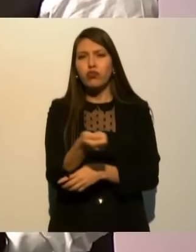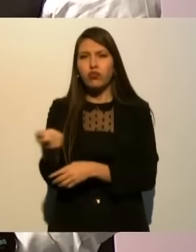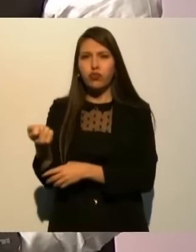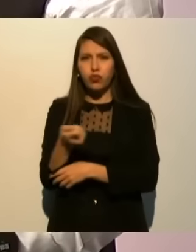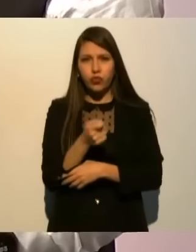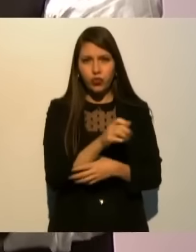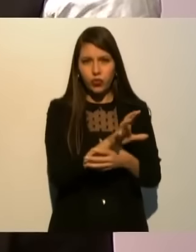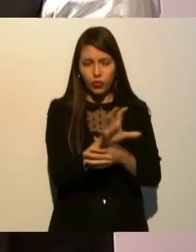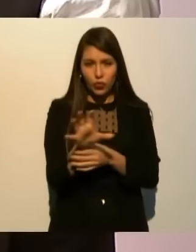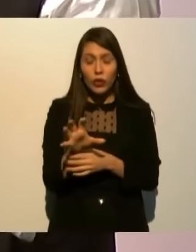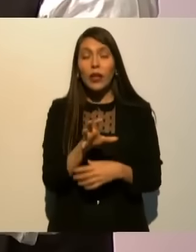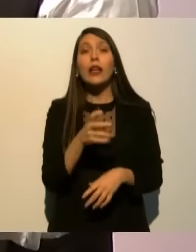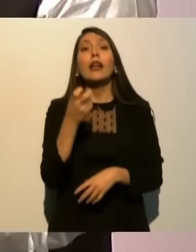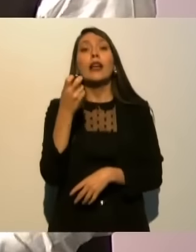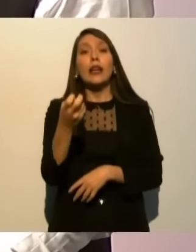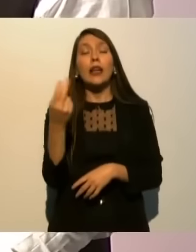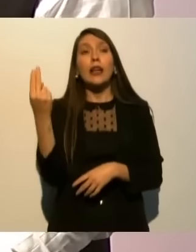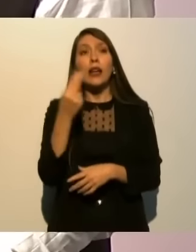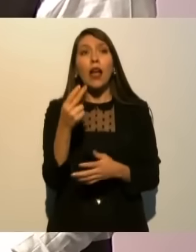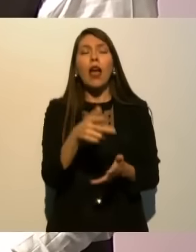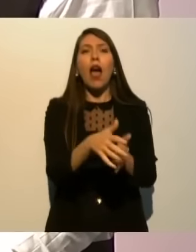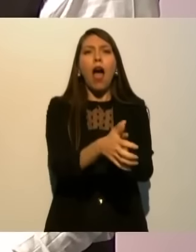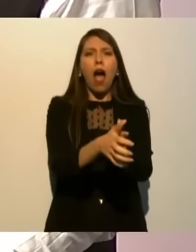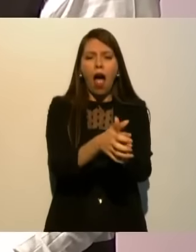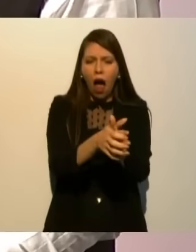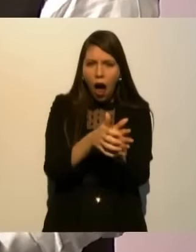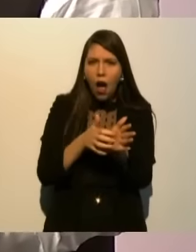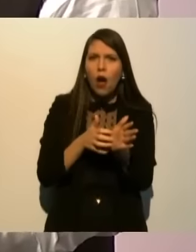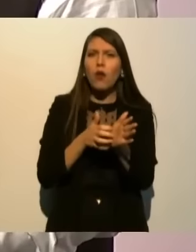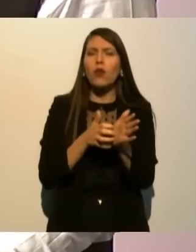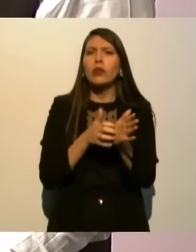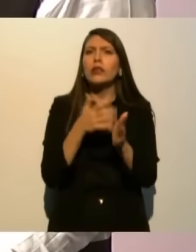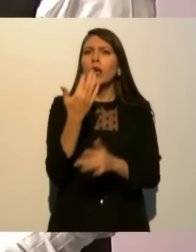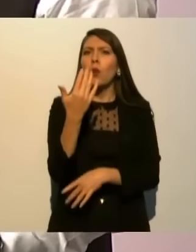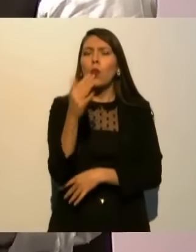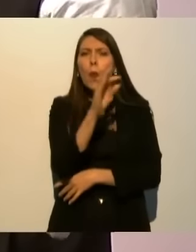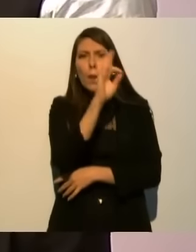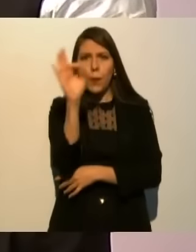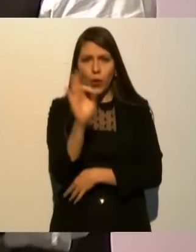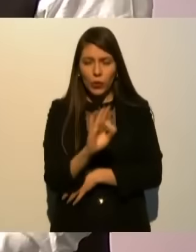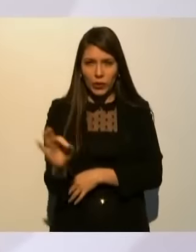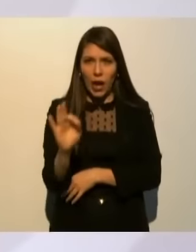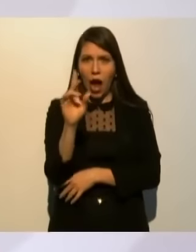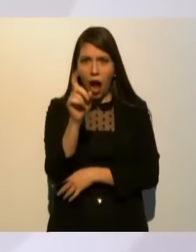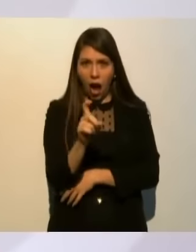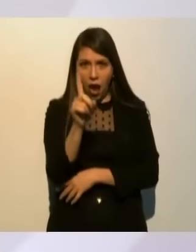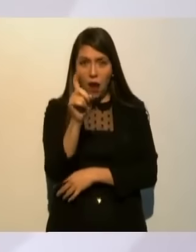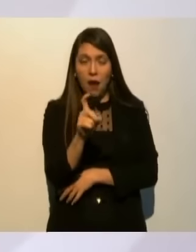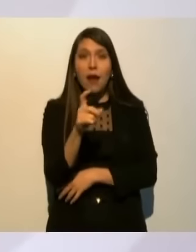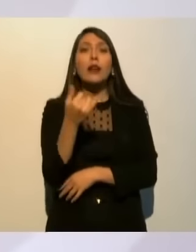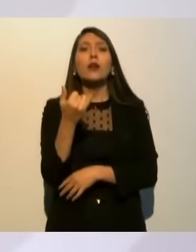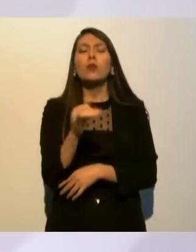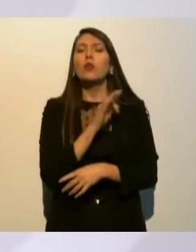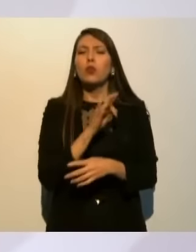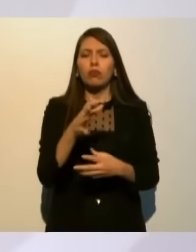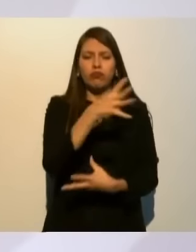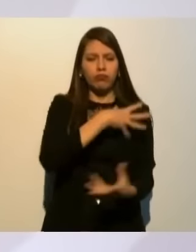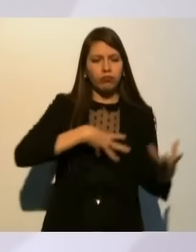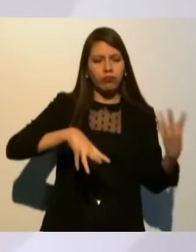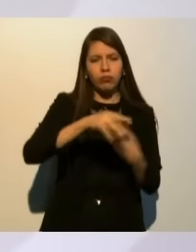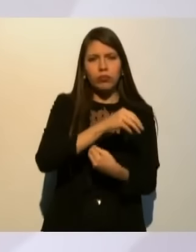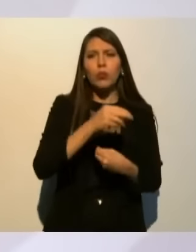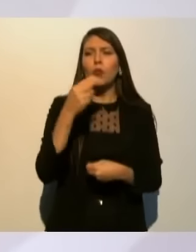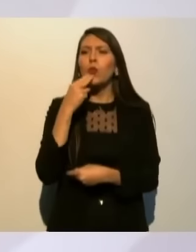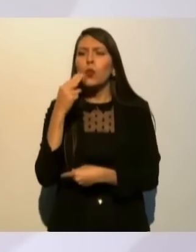ahorrar hasta el 50% del agua que se consume y la podremos destinar para el consumo humano y también